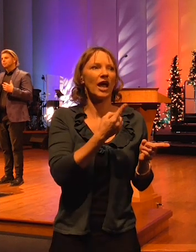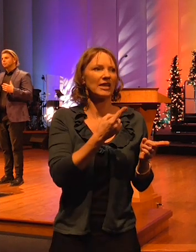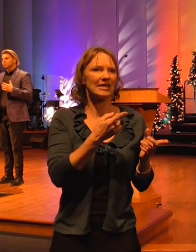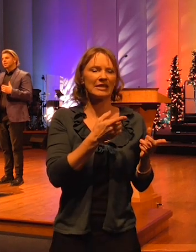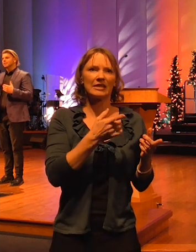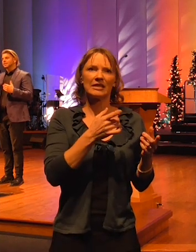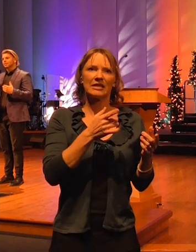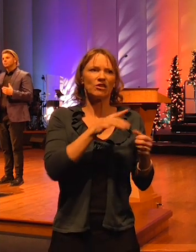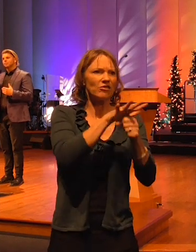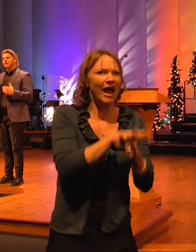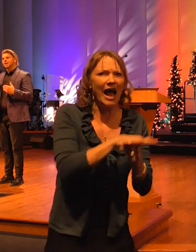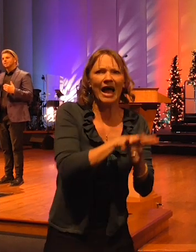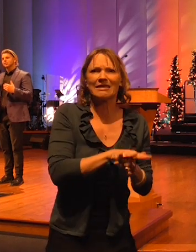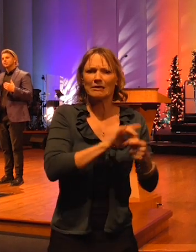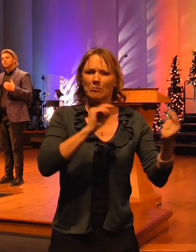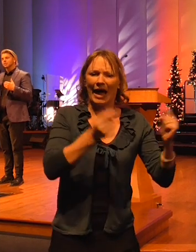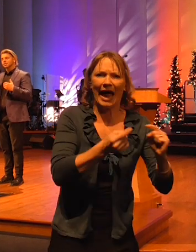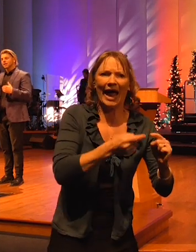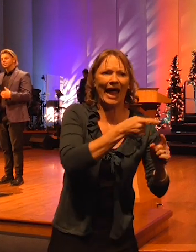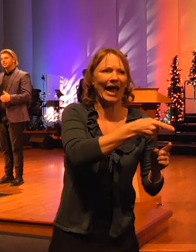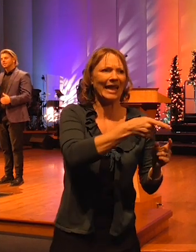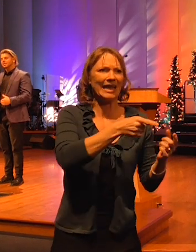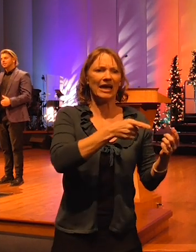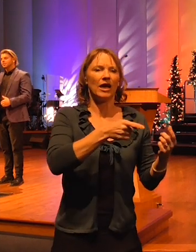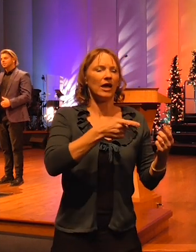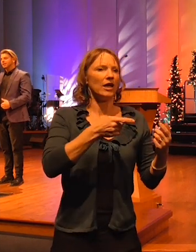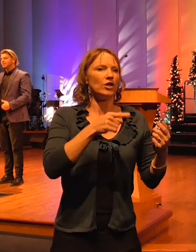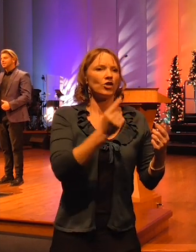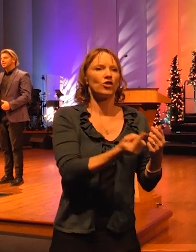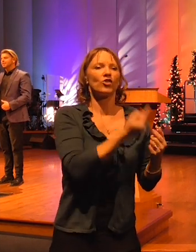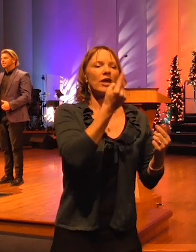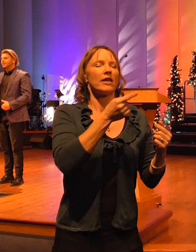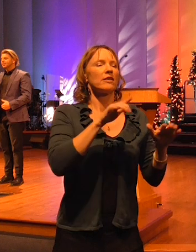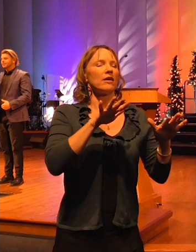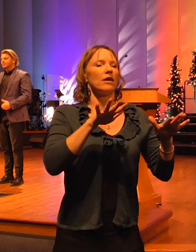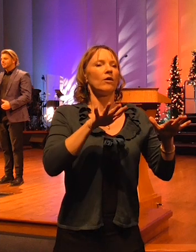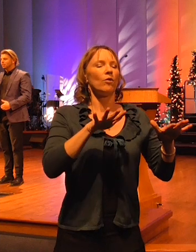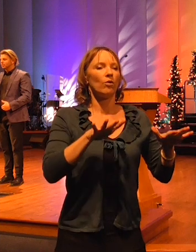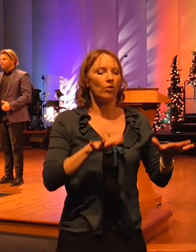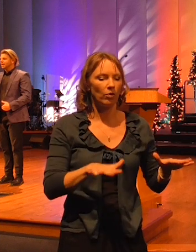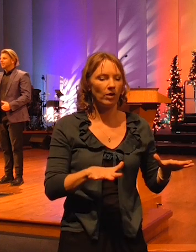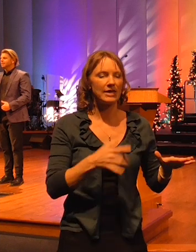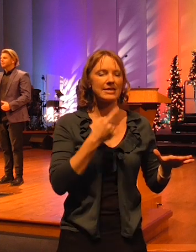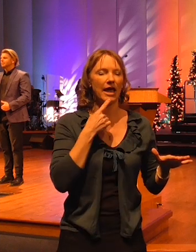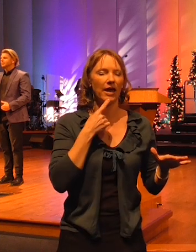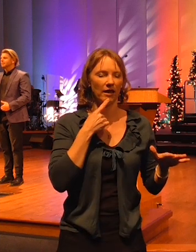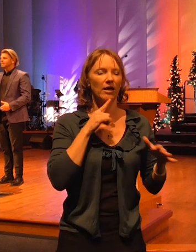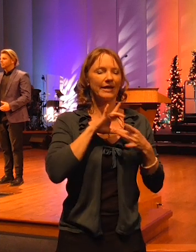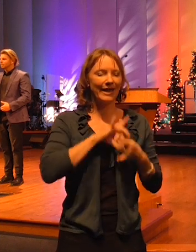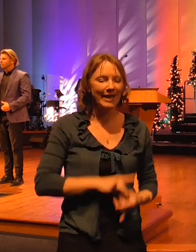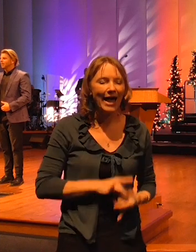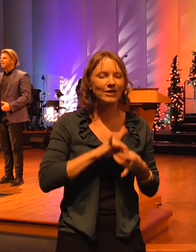y un dolor increíble y simplemente se hundió y comenzó a decir ve al dolor ve al dolor